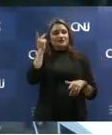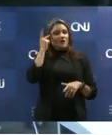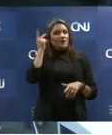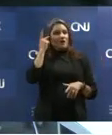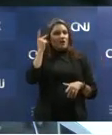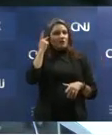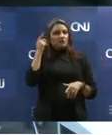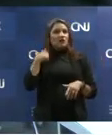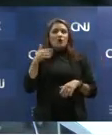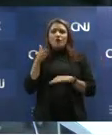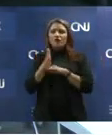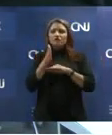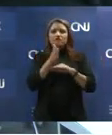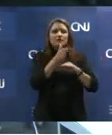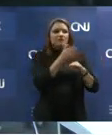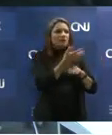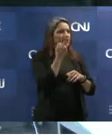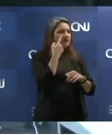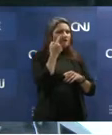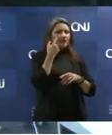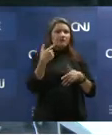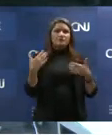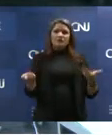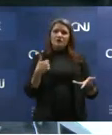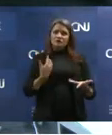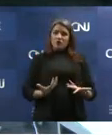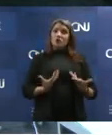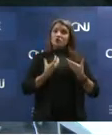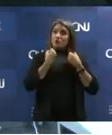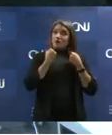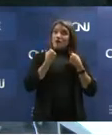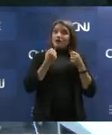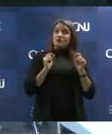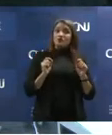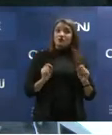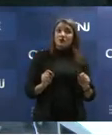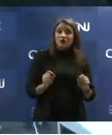E tive uma grata surpresa e que aquela situação em que vivi